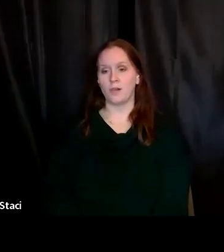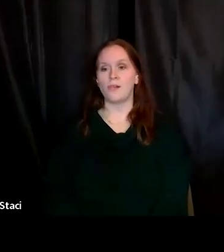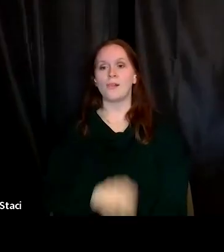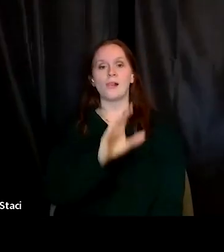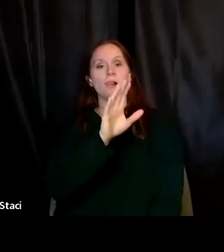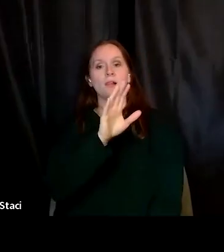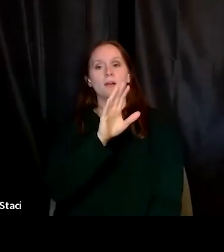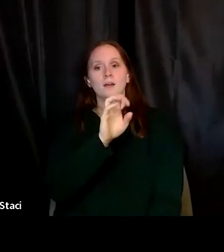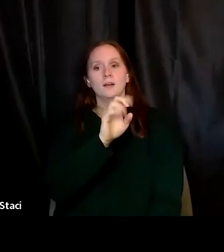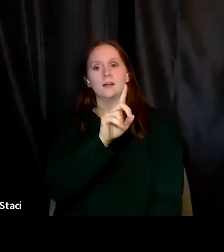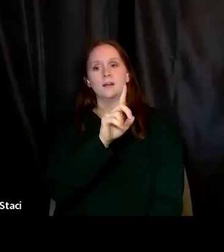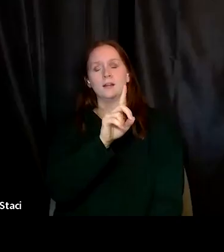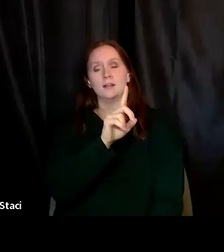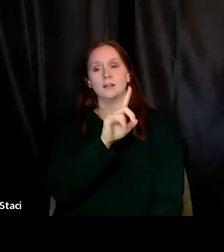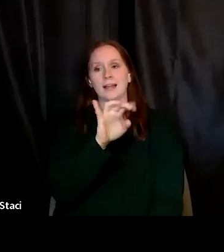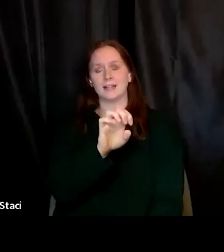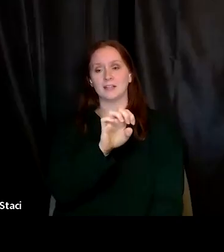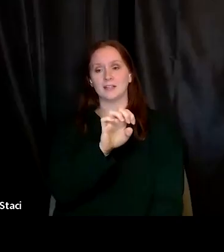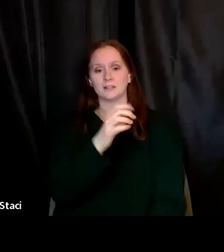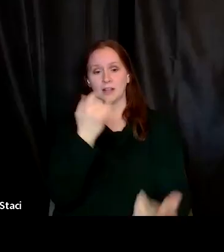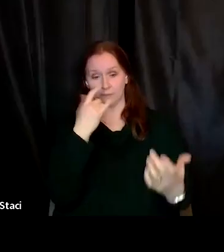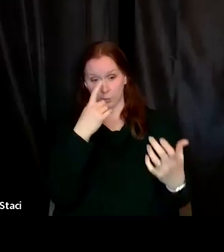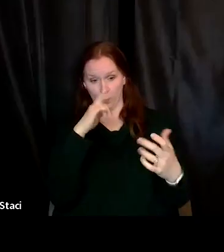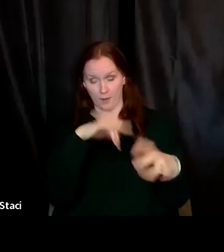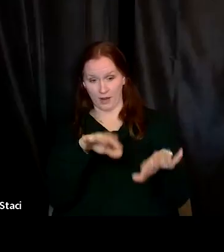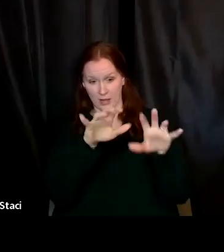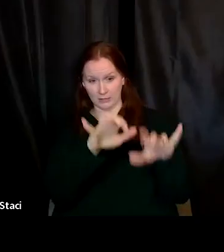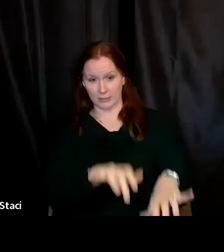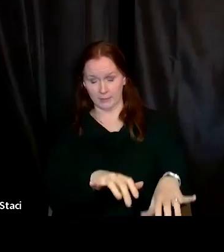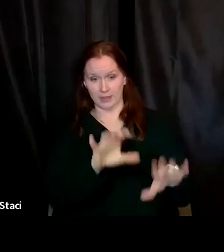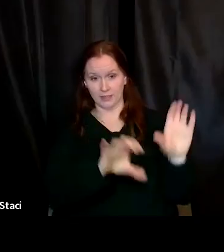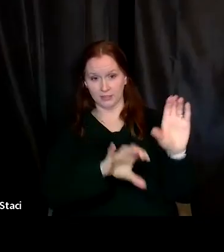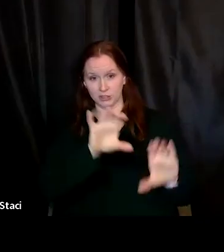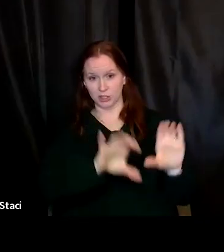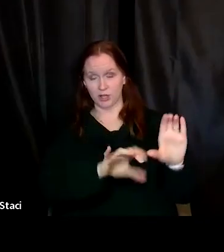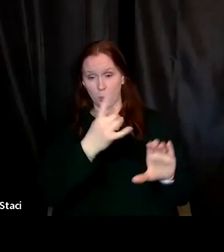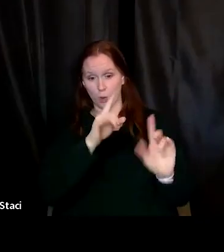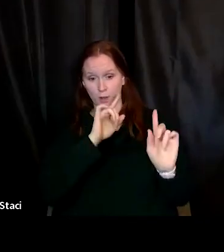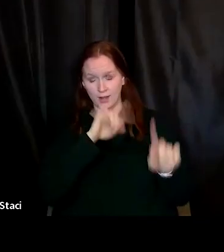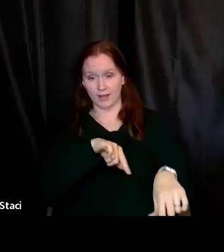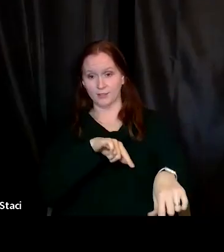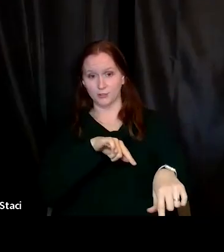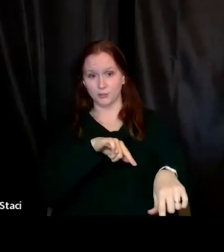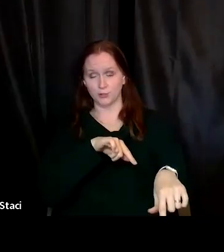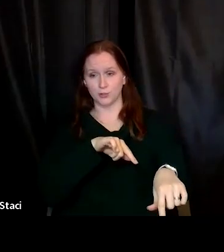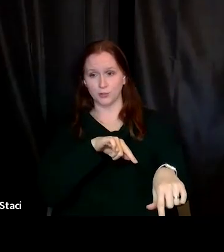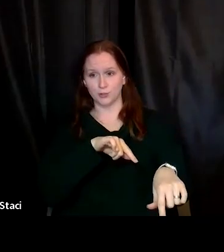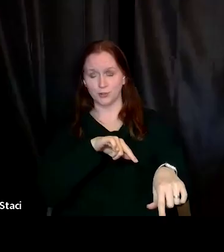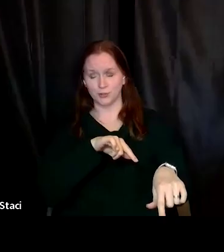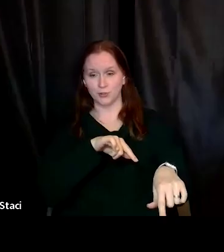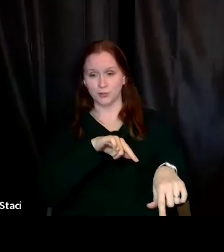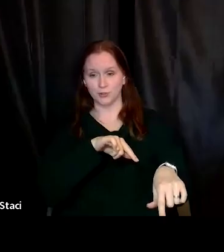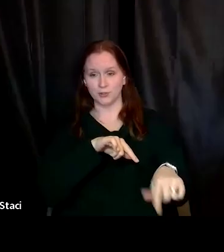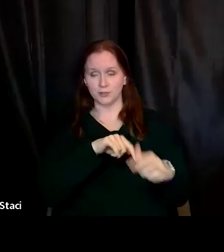Y creo que de esa manera, cuando nos presentamos como si fuéramos parte del mismo equipo